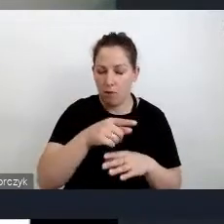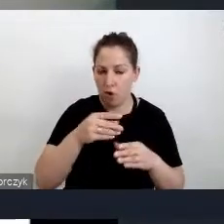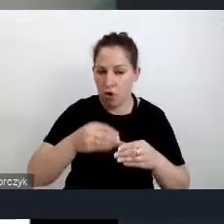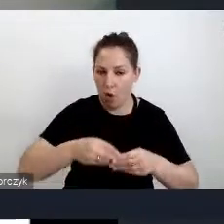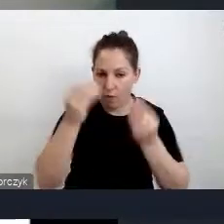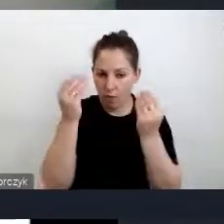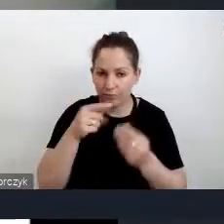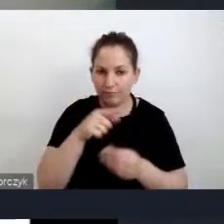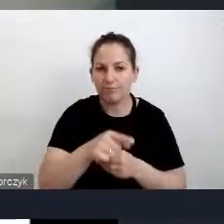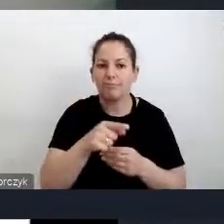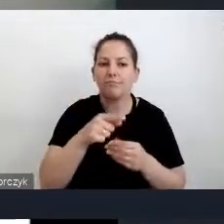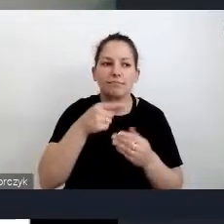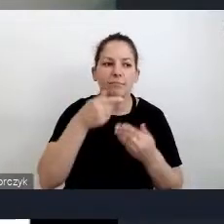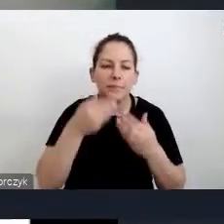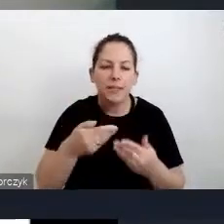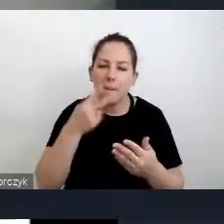przez którą patrzymy w przyszłość.